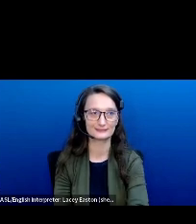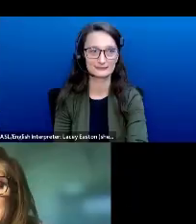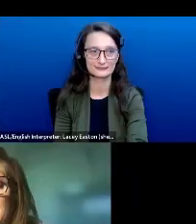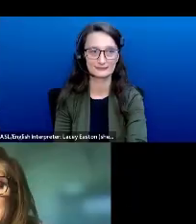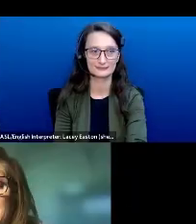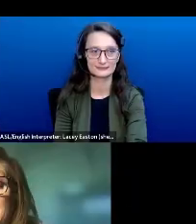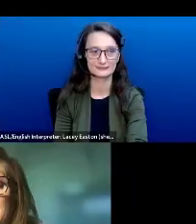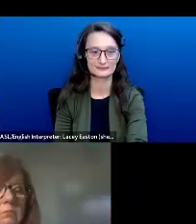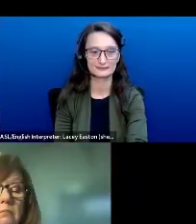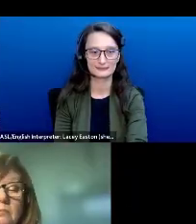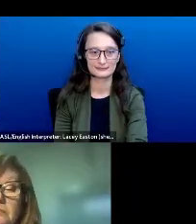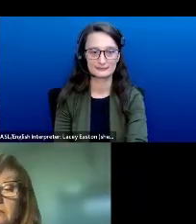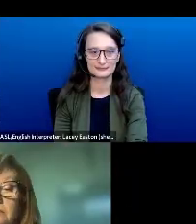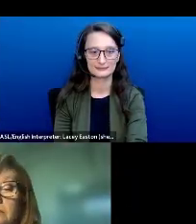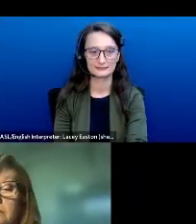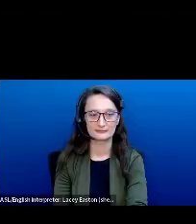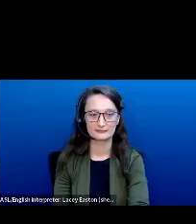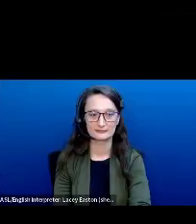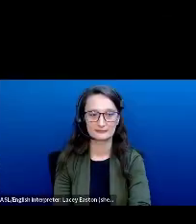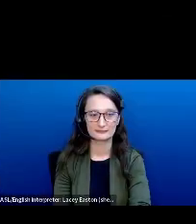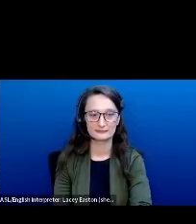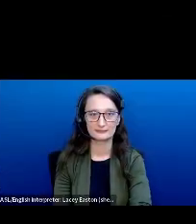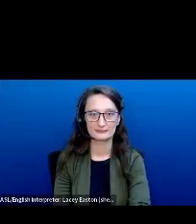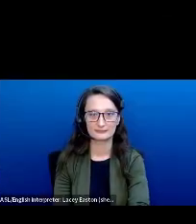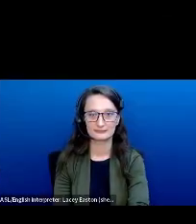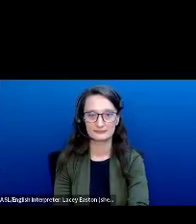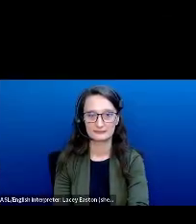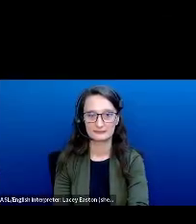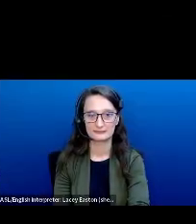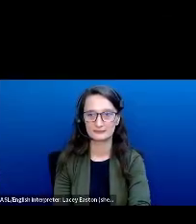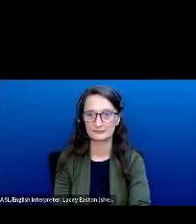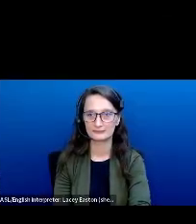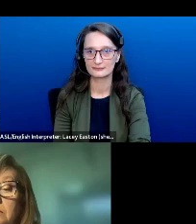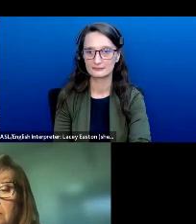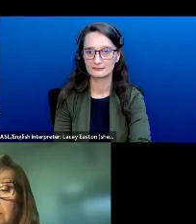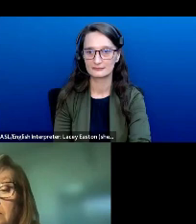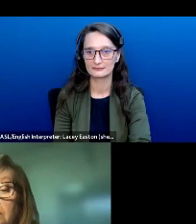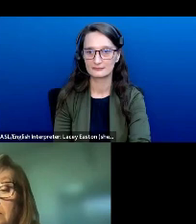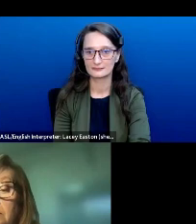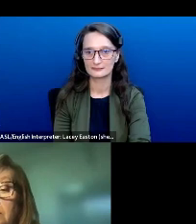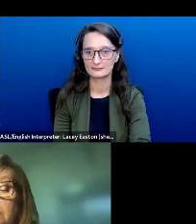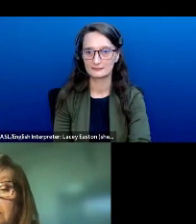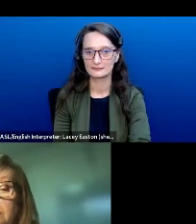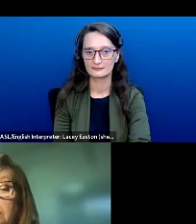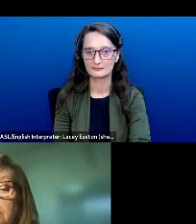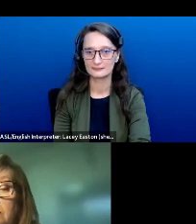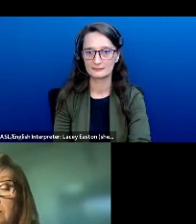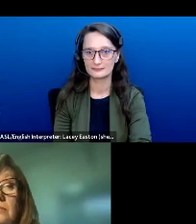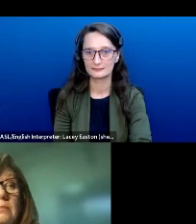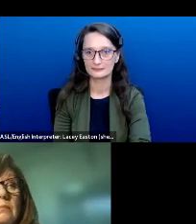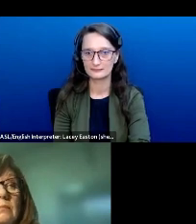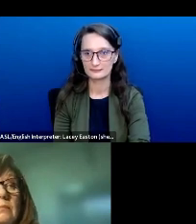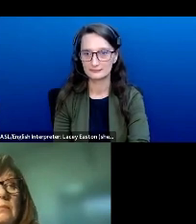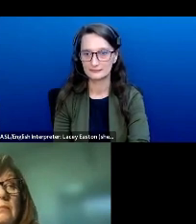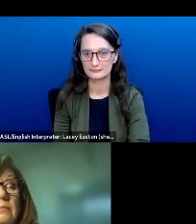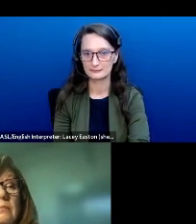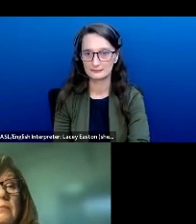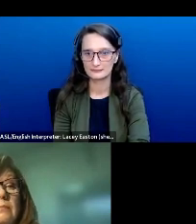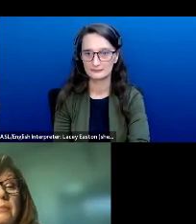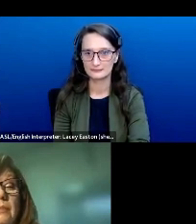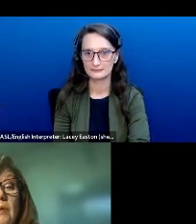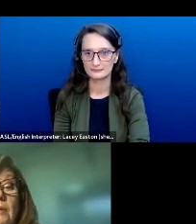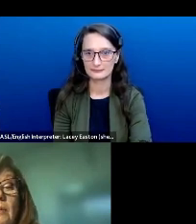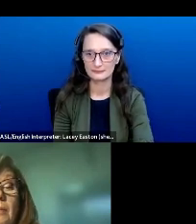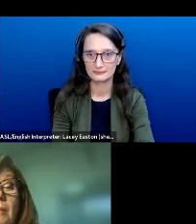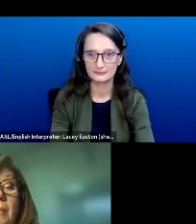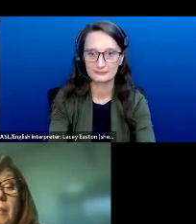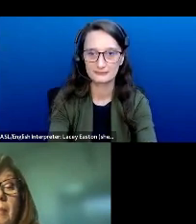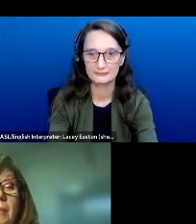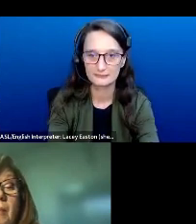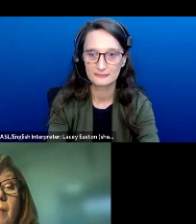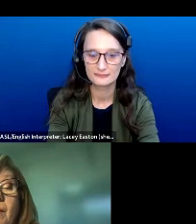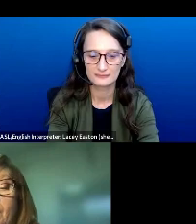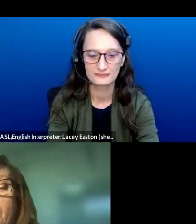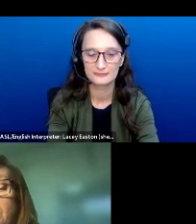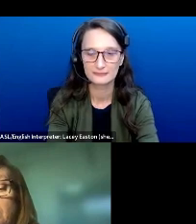gracias bien, además de ADR los padres también pueden solicitar mediación puede buscar la